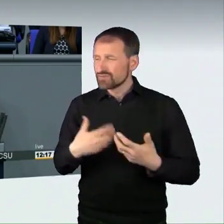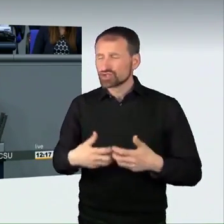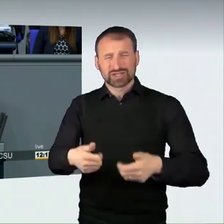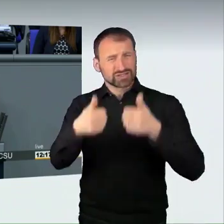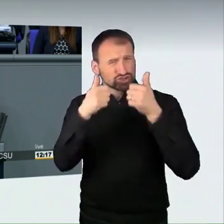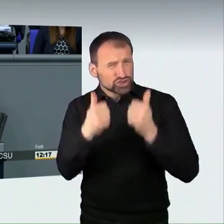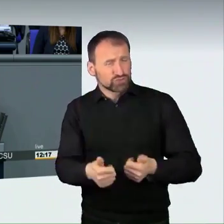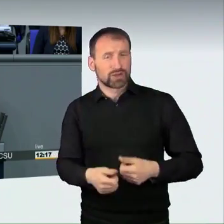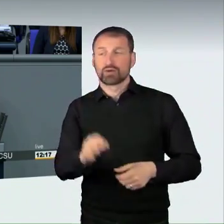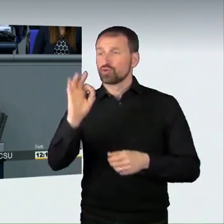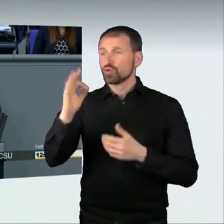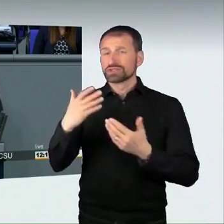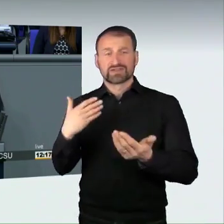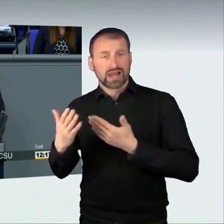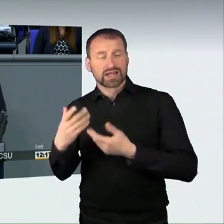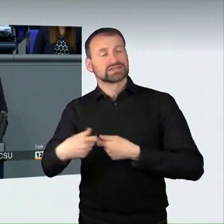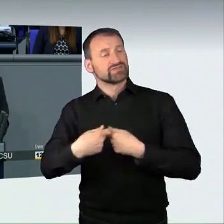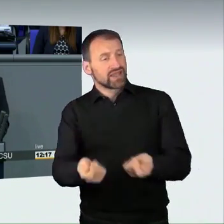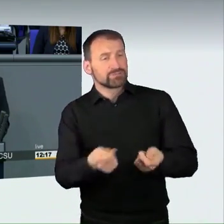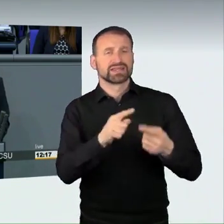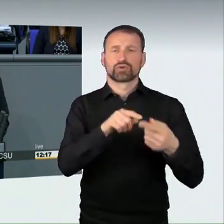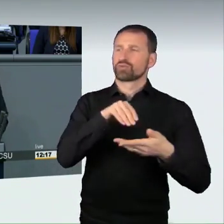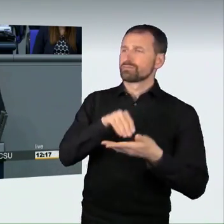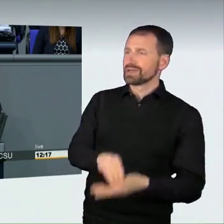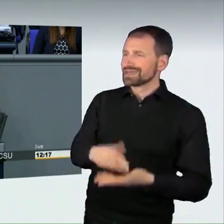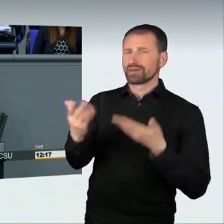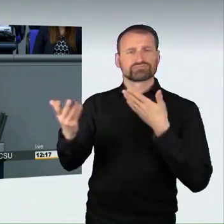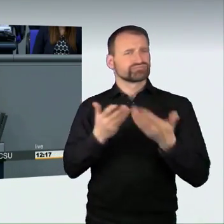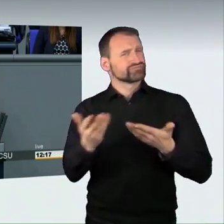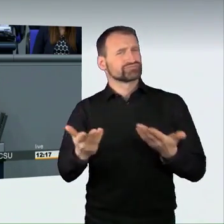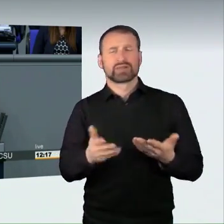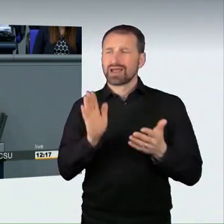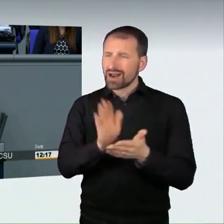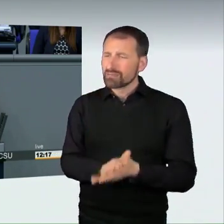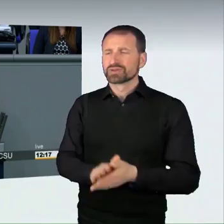zwischen Vermietern und Mietern, und das klappt wirklich ohne Probleme.